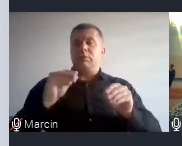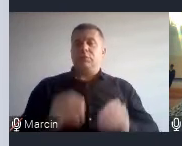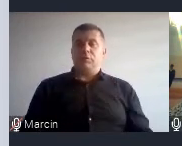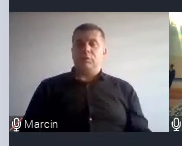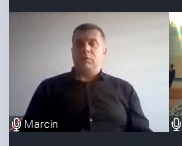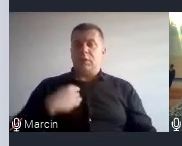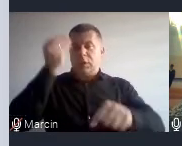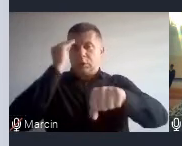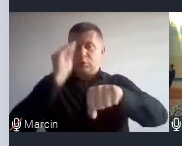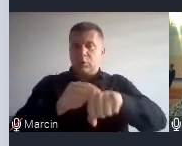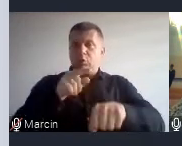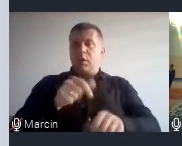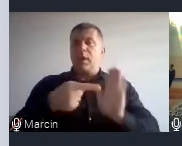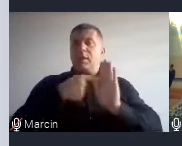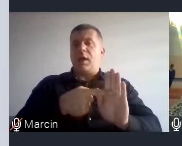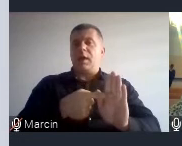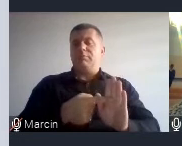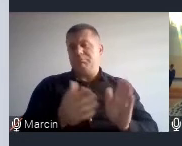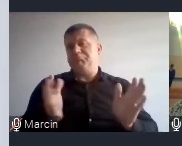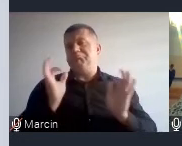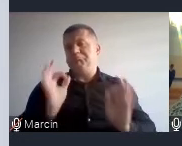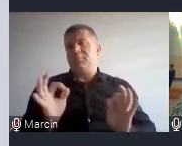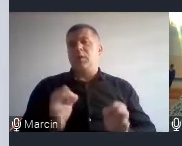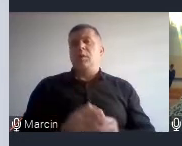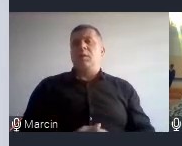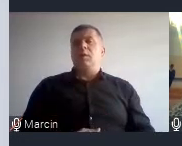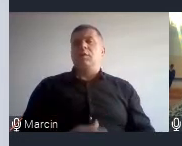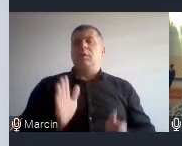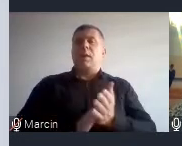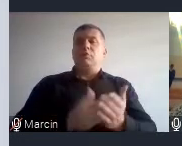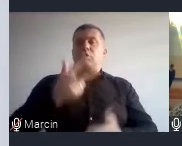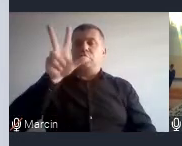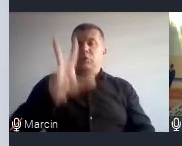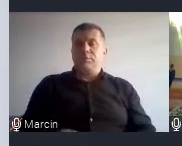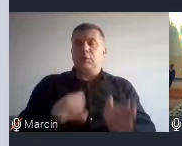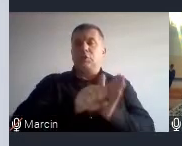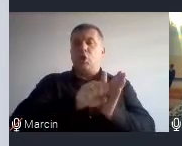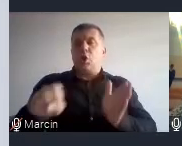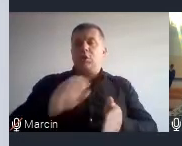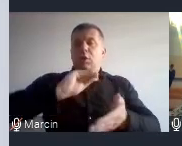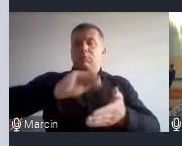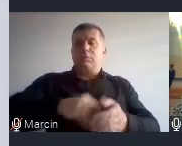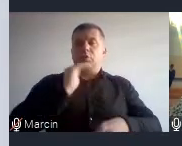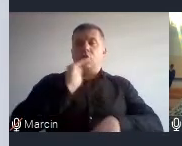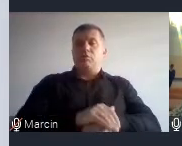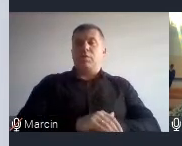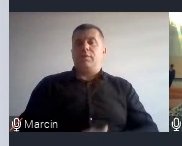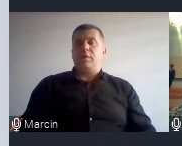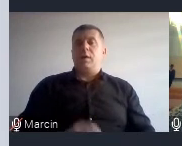Sugeruję, aby to był termin względny, czyli na przykład trzy miesiące od podpisania umowy, a nie termin bezwzględny,